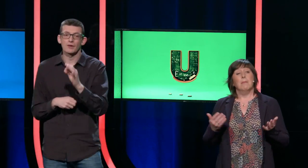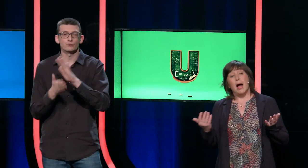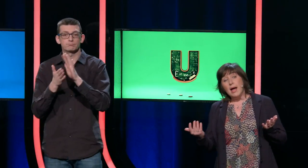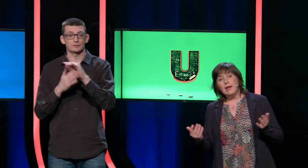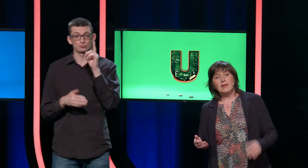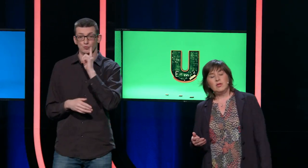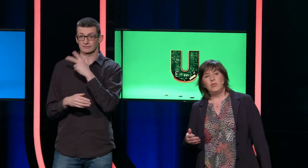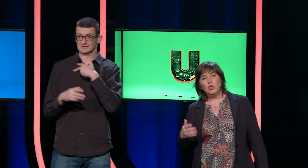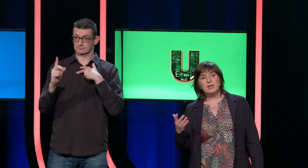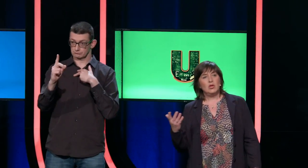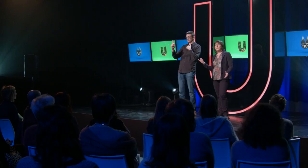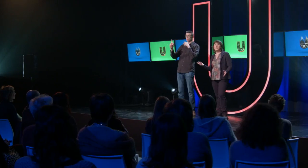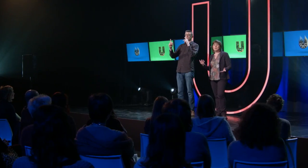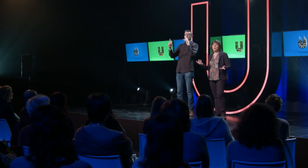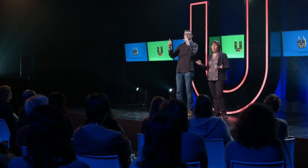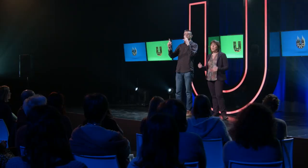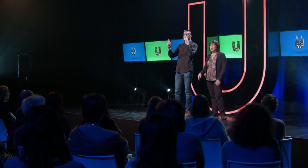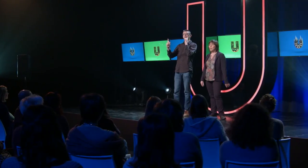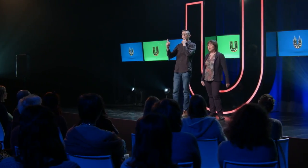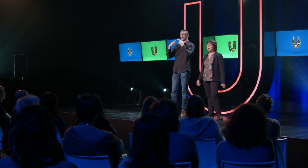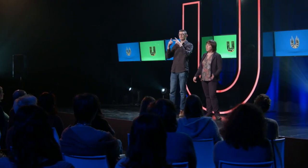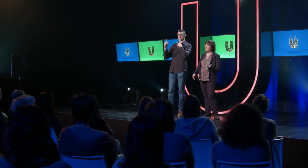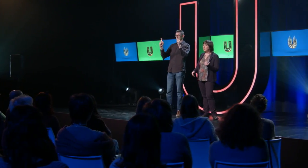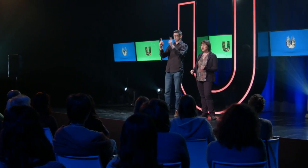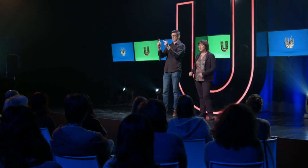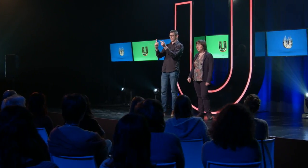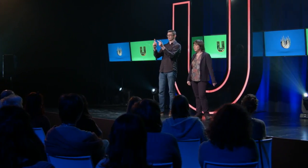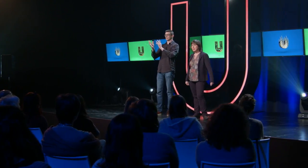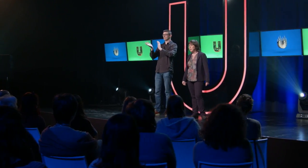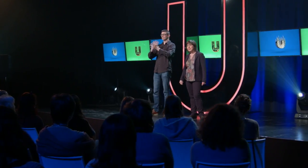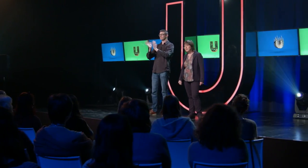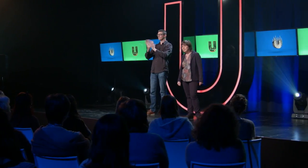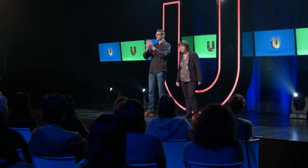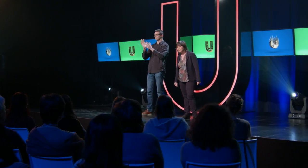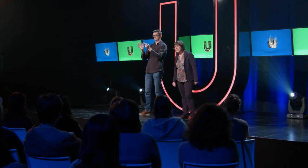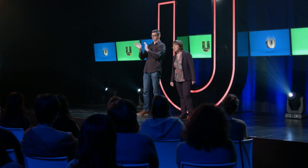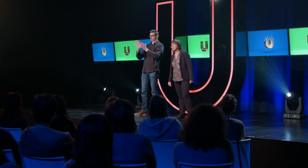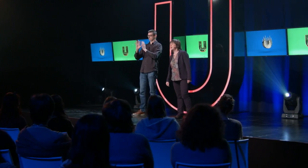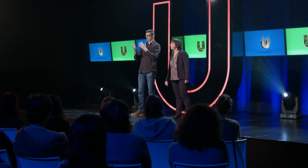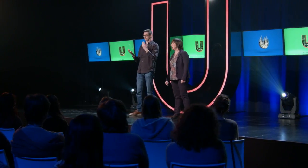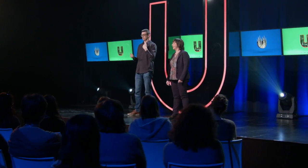Maar als ze bijvoorbeeld willen doorbomen over de economische gevolgen van de brexit, lukt dat niet meer.